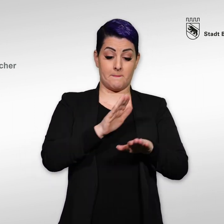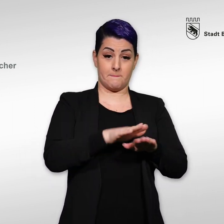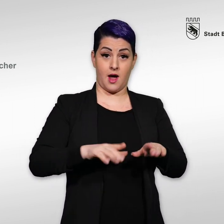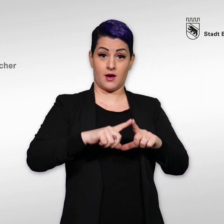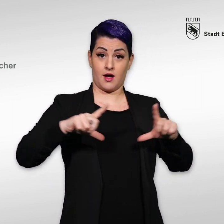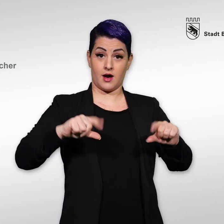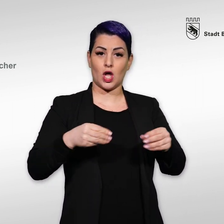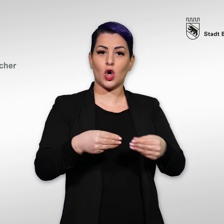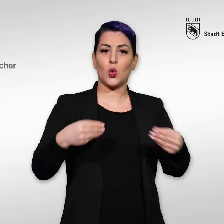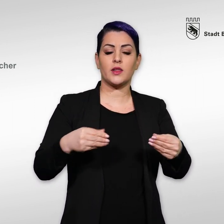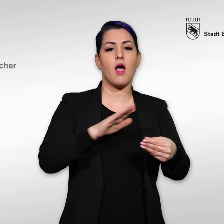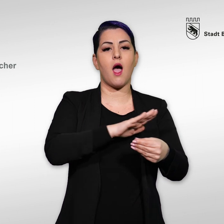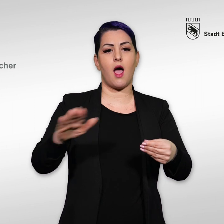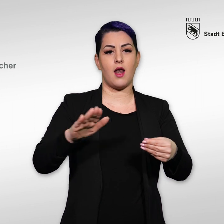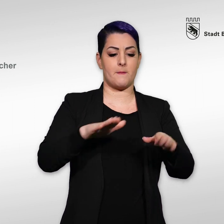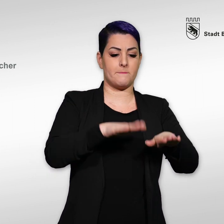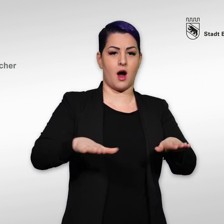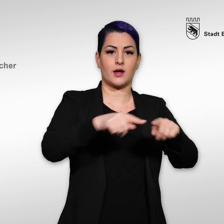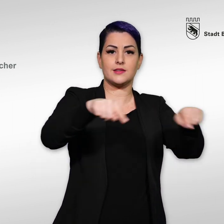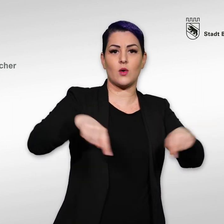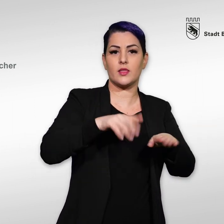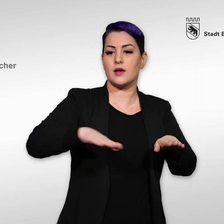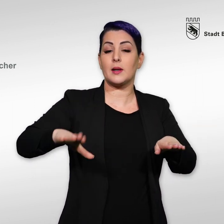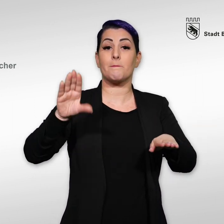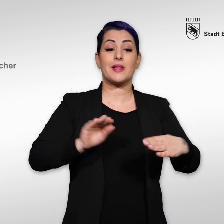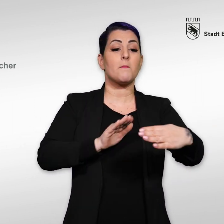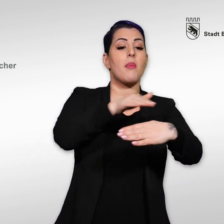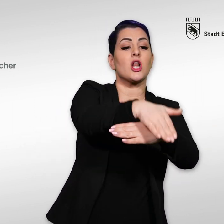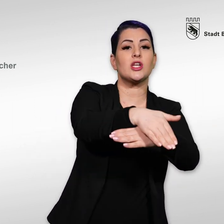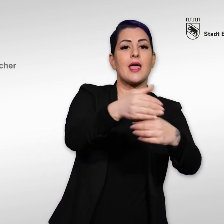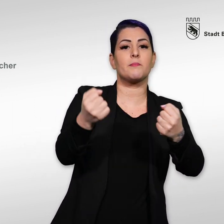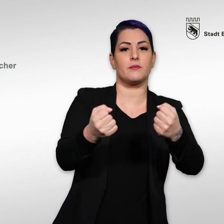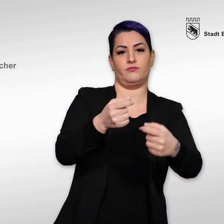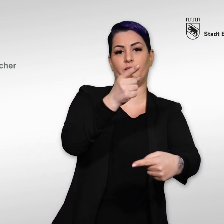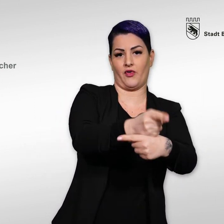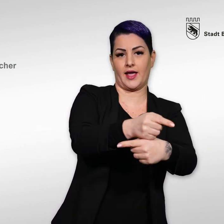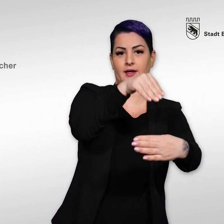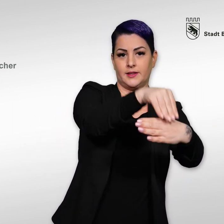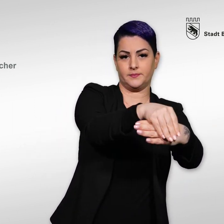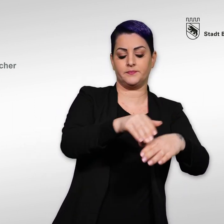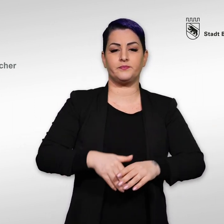Die Parkkarte gilt in allen Parkzonen mit Parkscheibenpflicht.